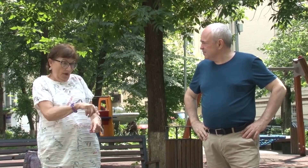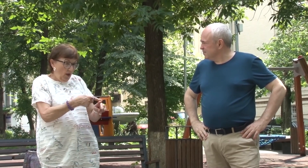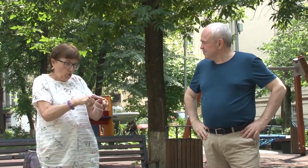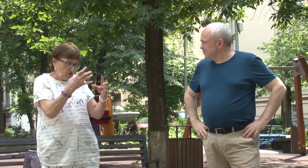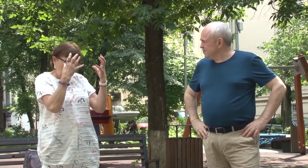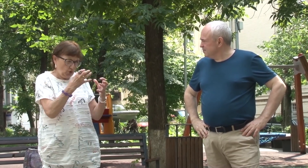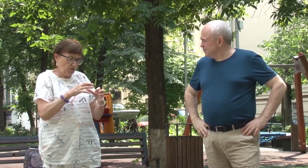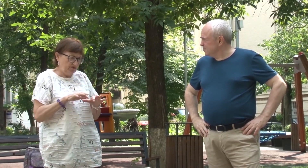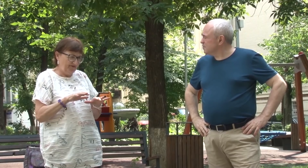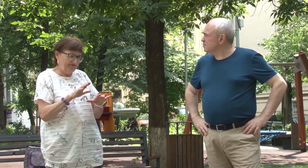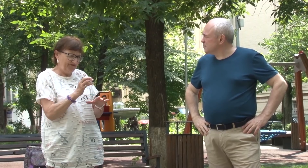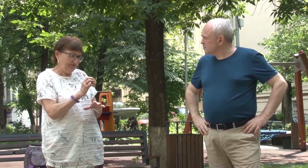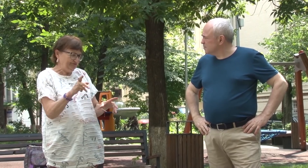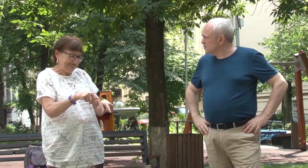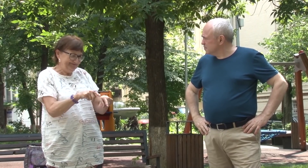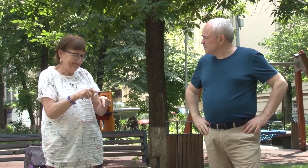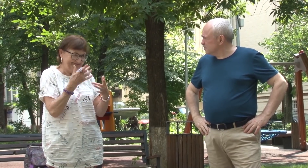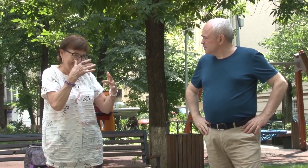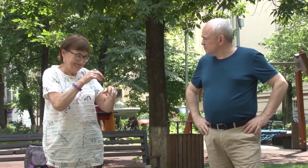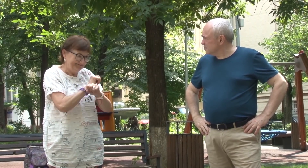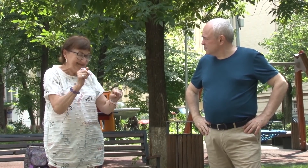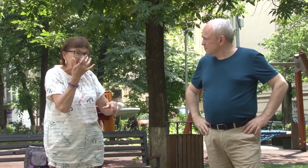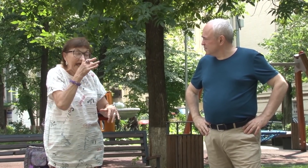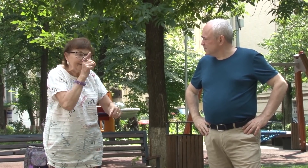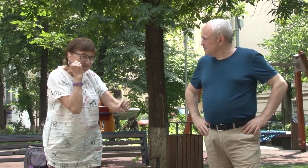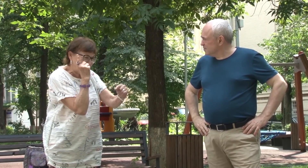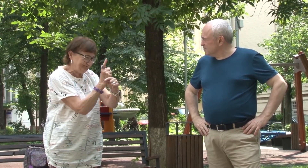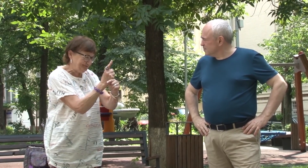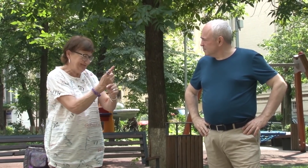порнография – серьезная статья.